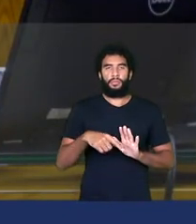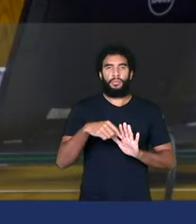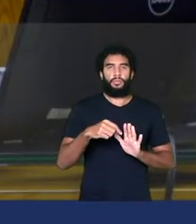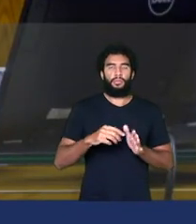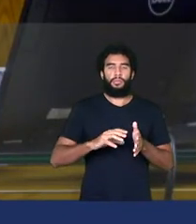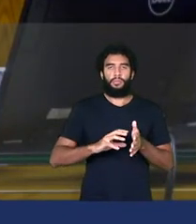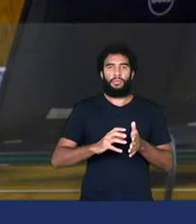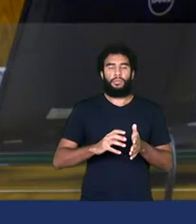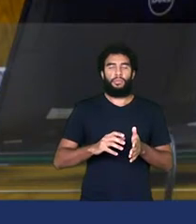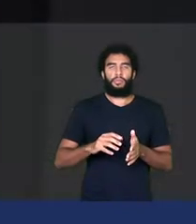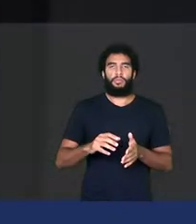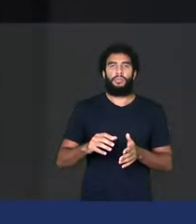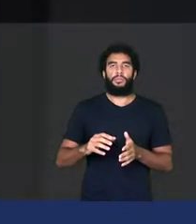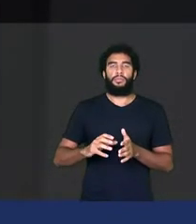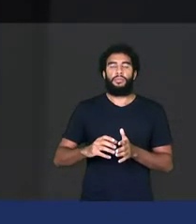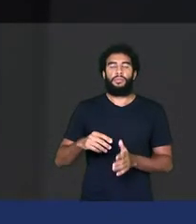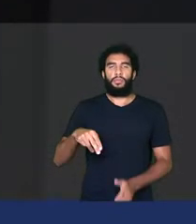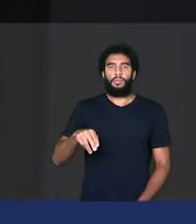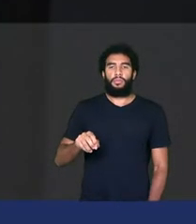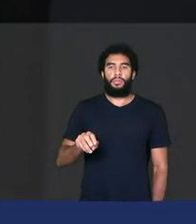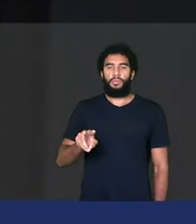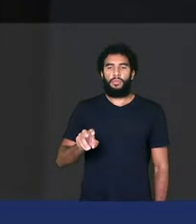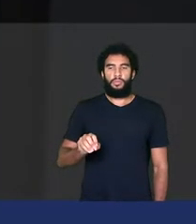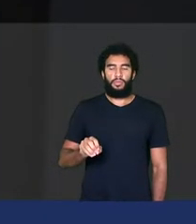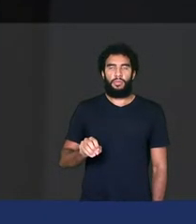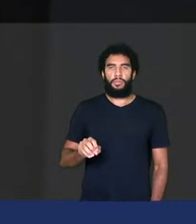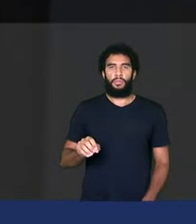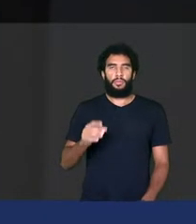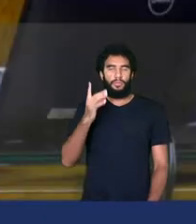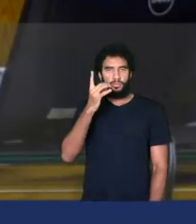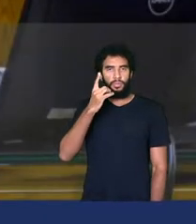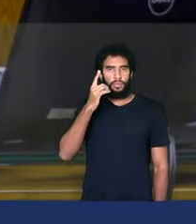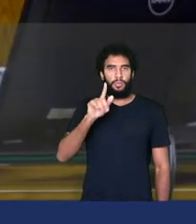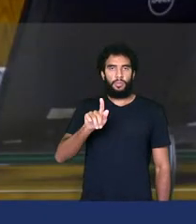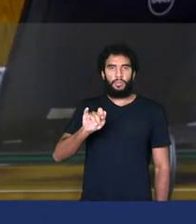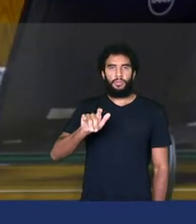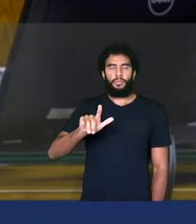MESMOS MESMOS. -- [PRESIDENTE]: DESTAQUE DE BANCADA NÚMERO 18 DO NOVO. PARA ENCAMINHAR A FAVOR,